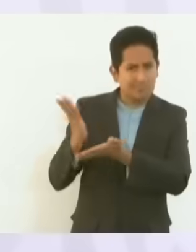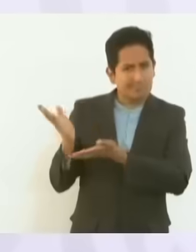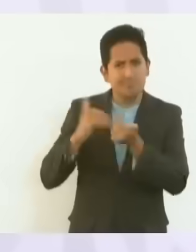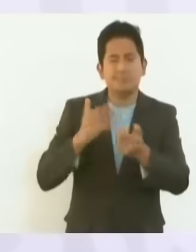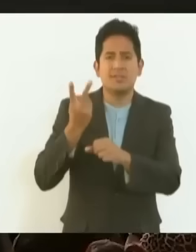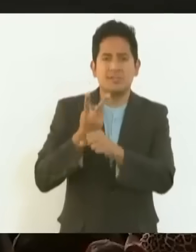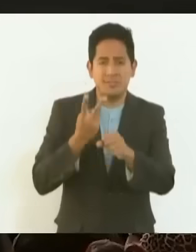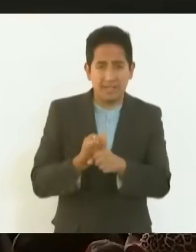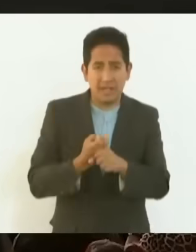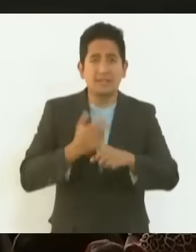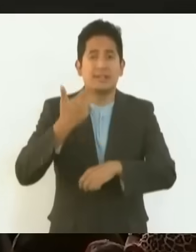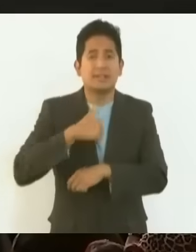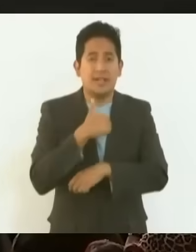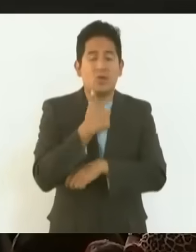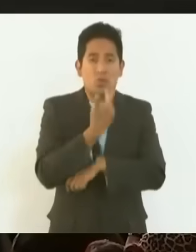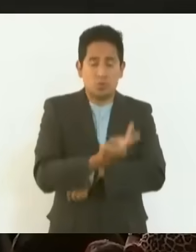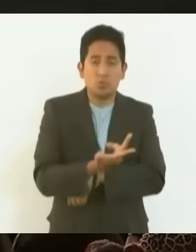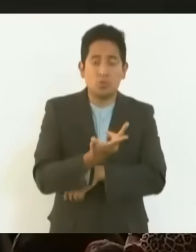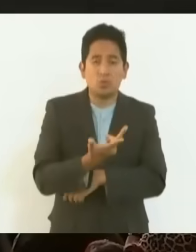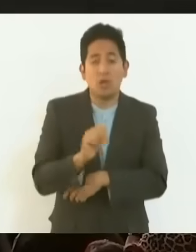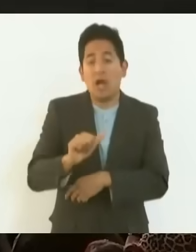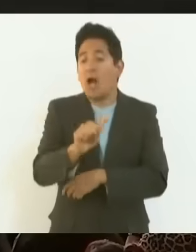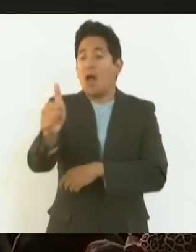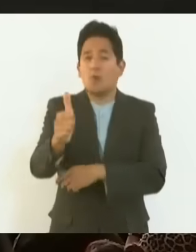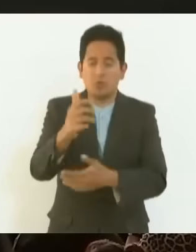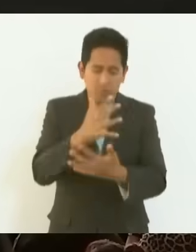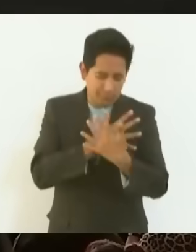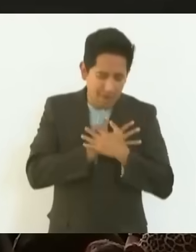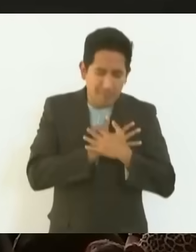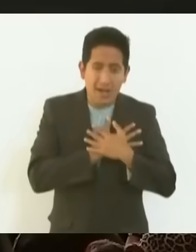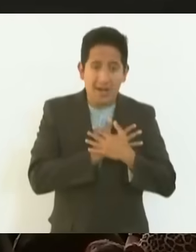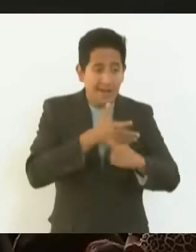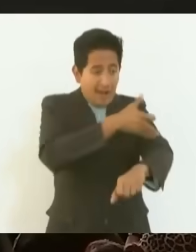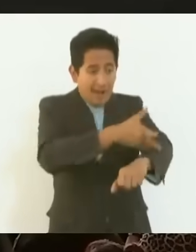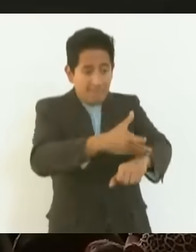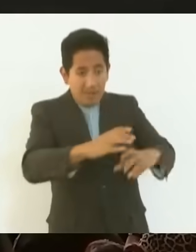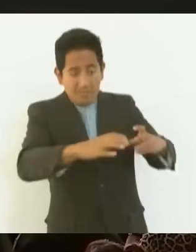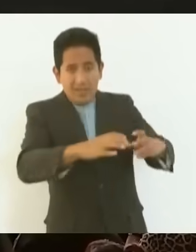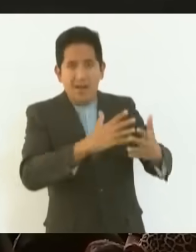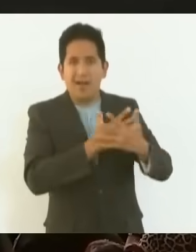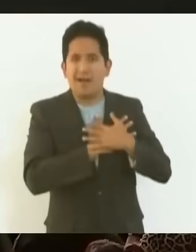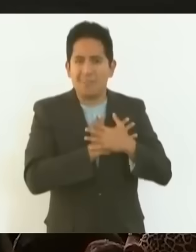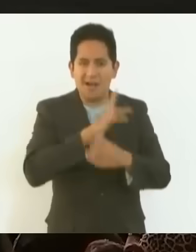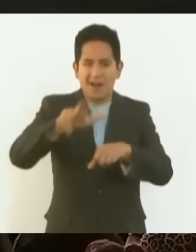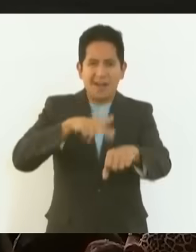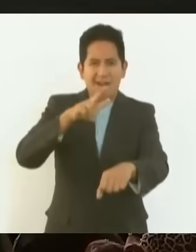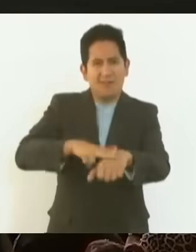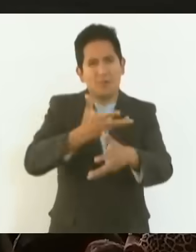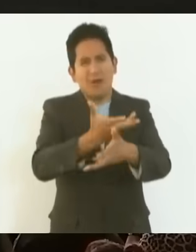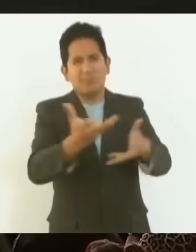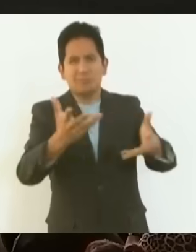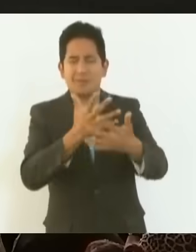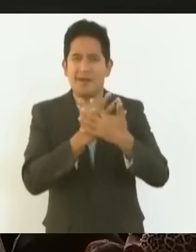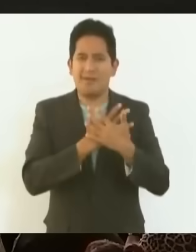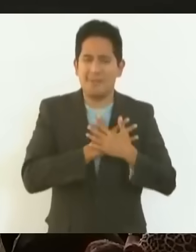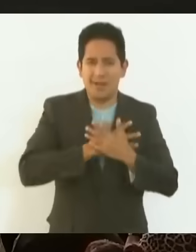muerte, de amar al prójimo, de amar a la familia, de amar a la naturaleza, de amar a la patria. Eso